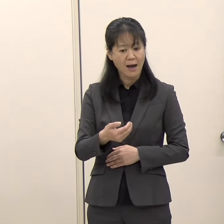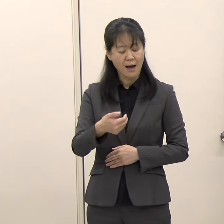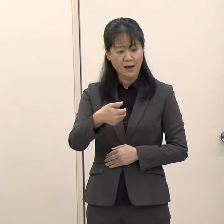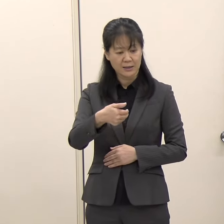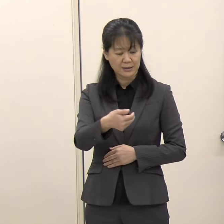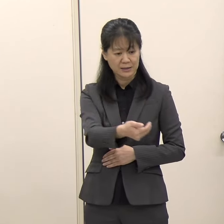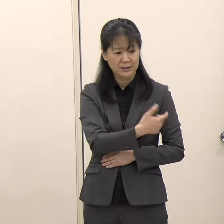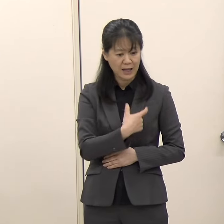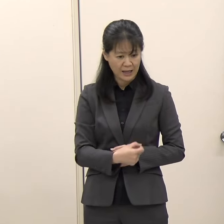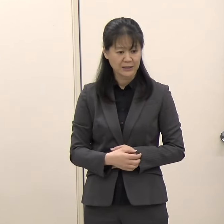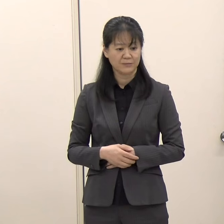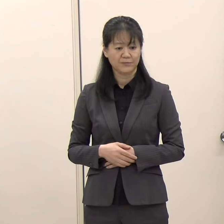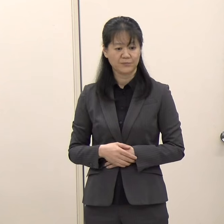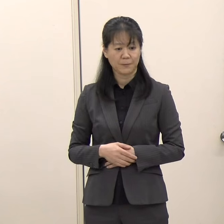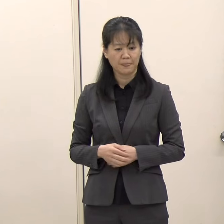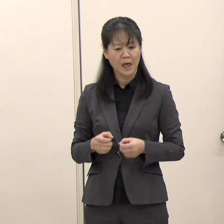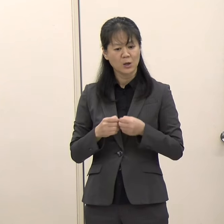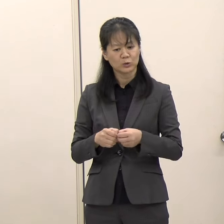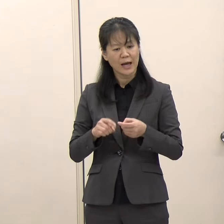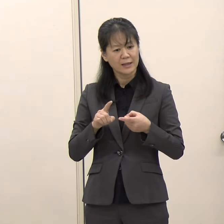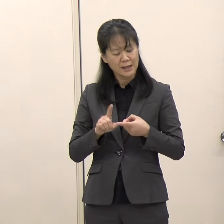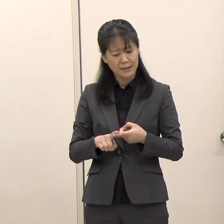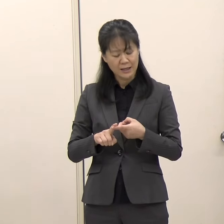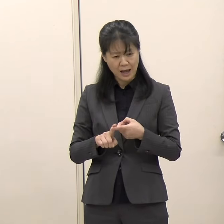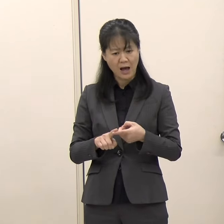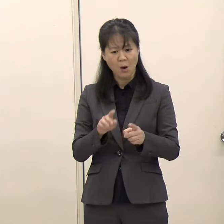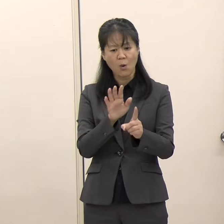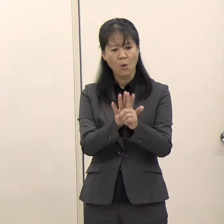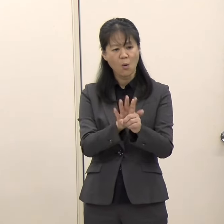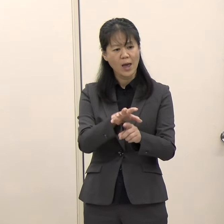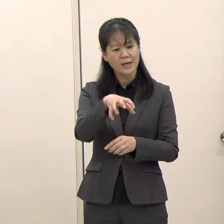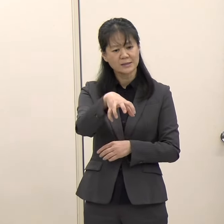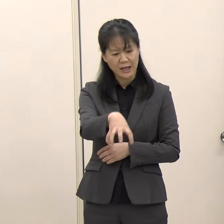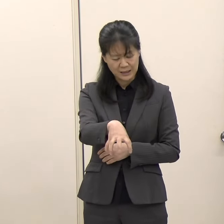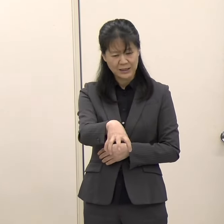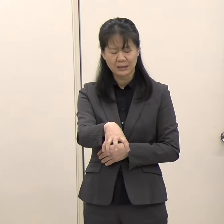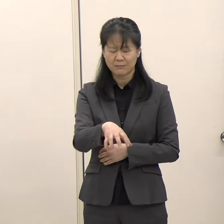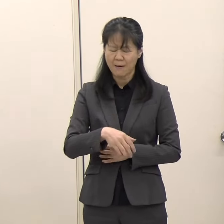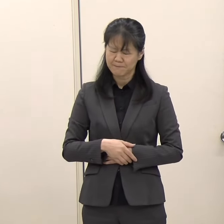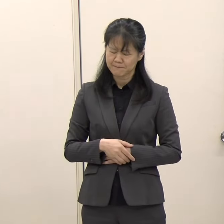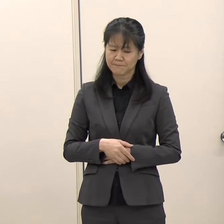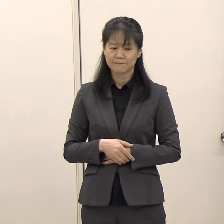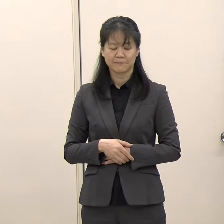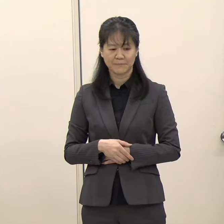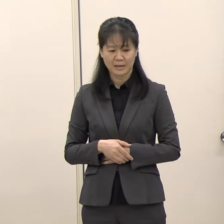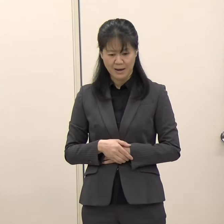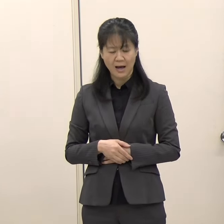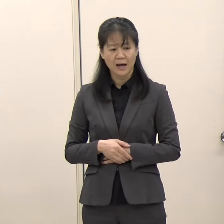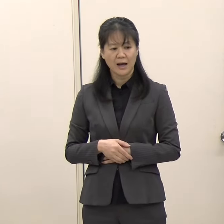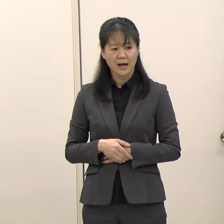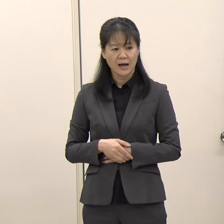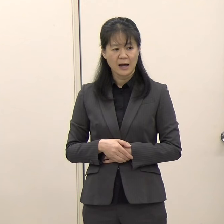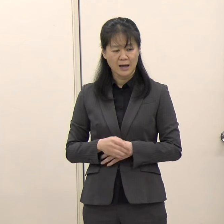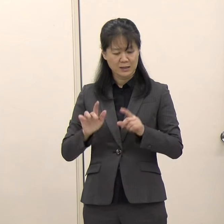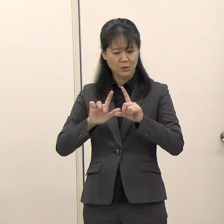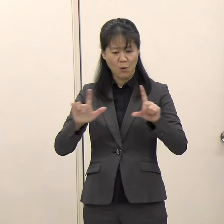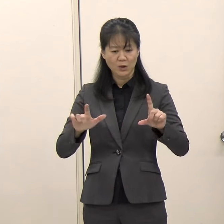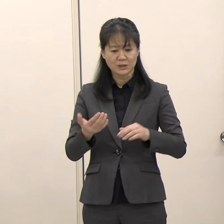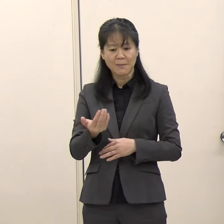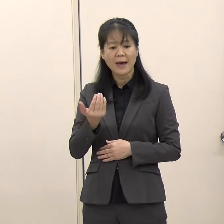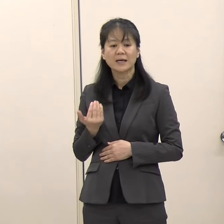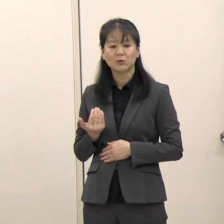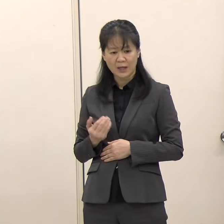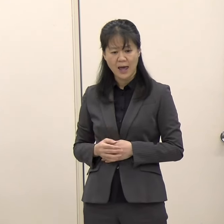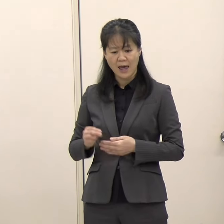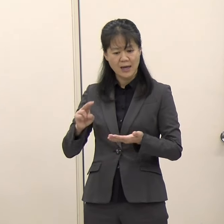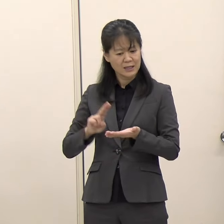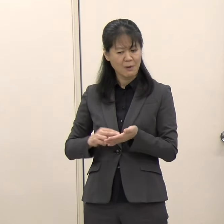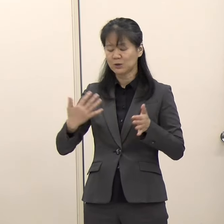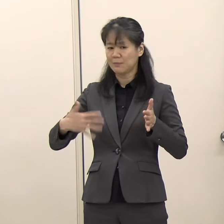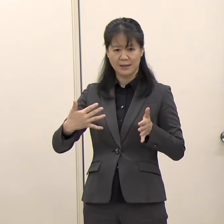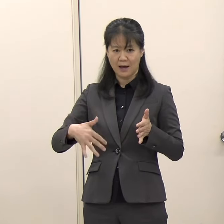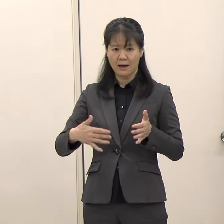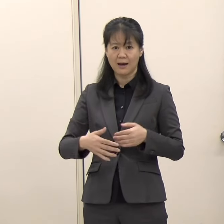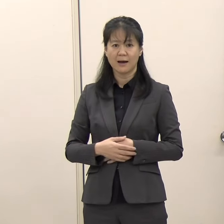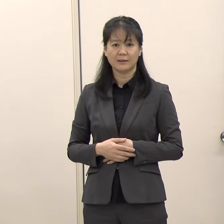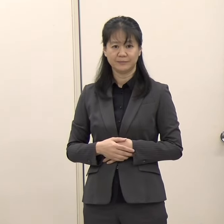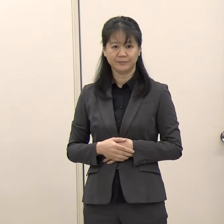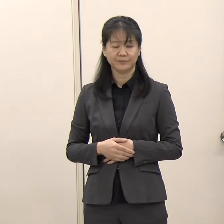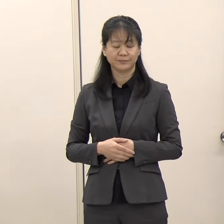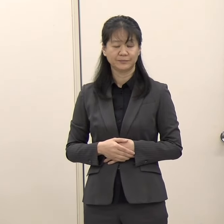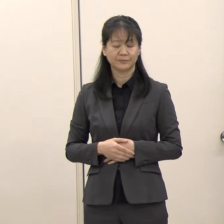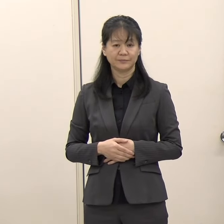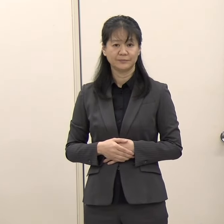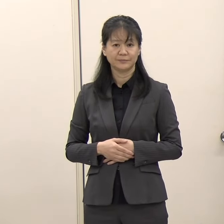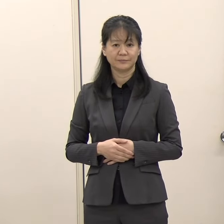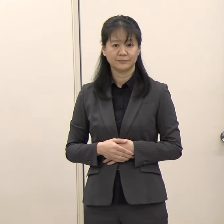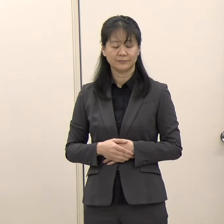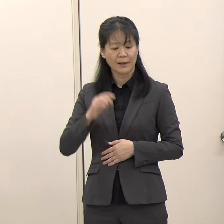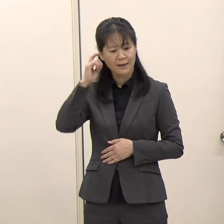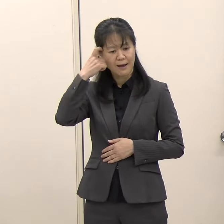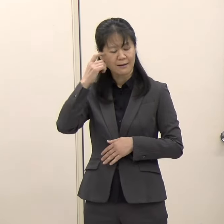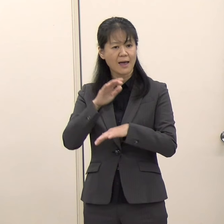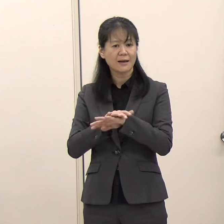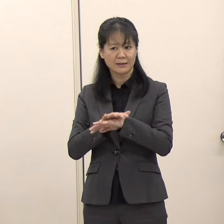（知事）具体的な応援先については、公示前のことですし、まだ決まっていないというのが今の段階ですが、考え方としては、